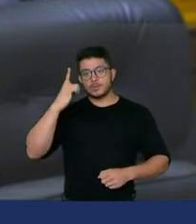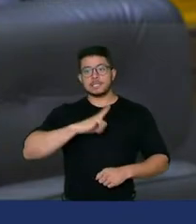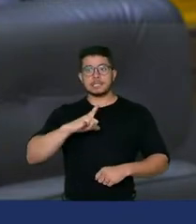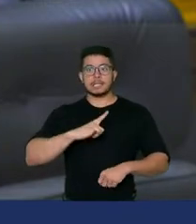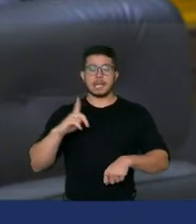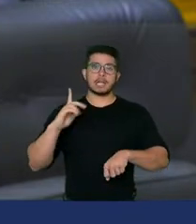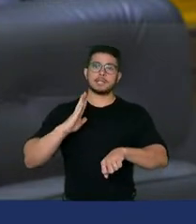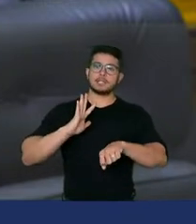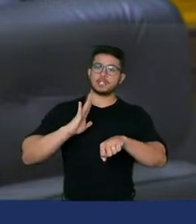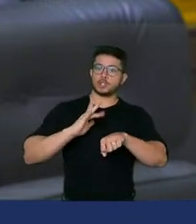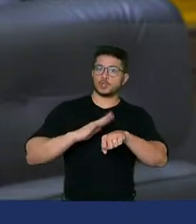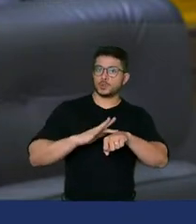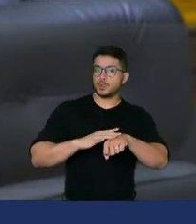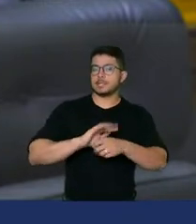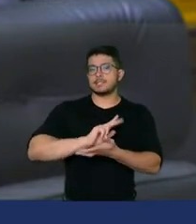CONTRA O QUE TEM ALZHEIMER,